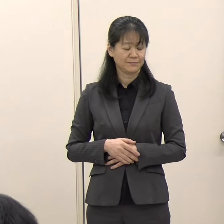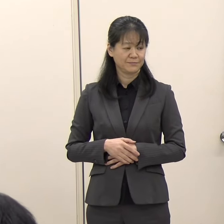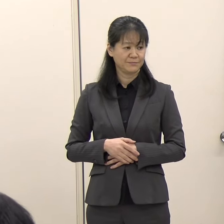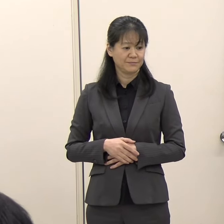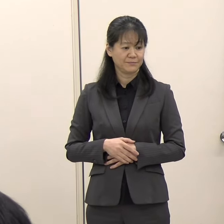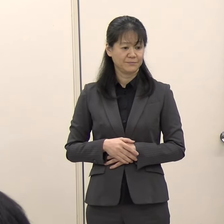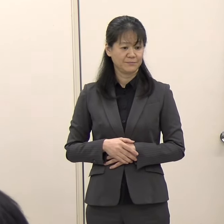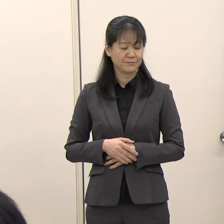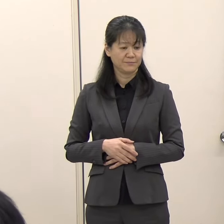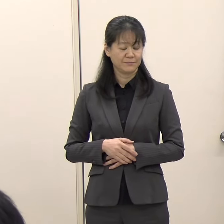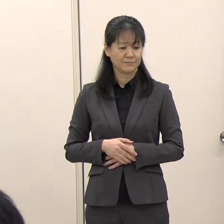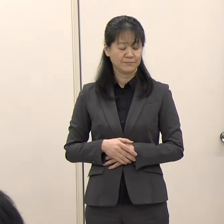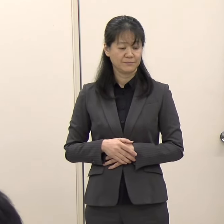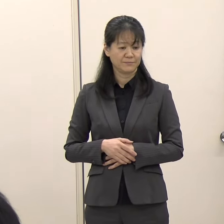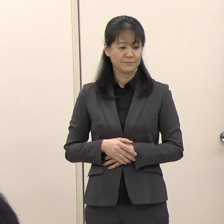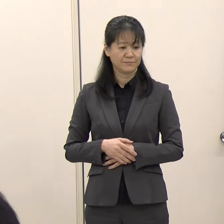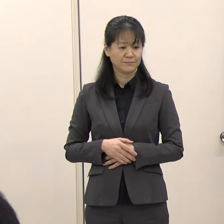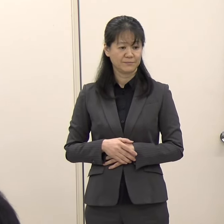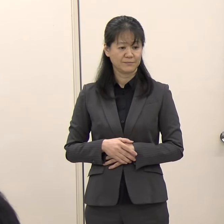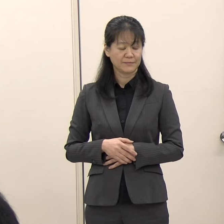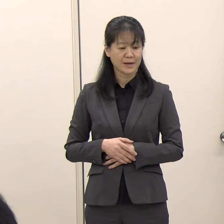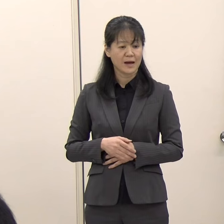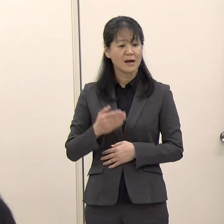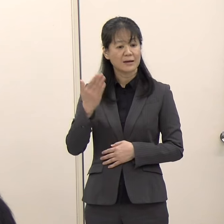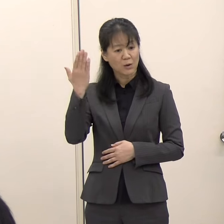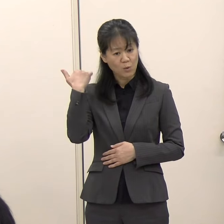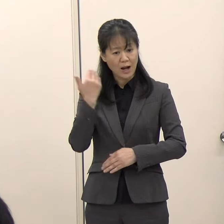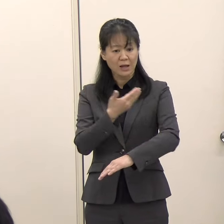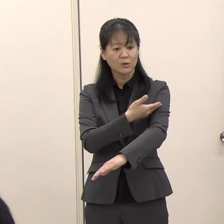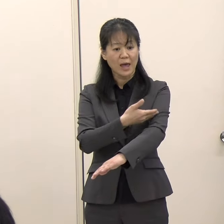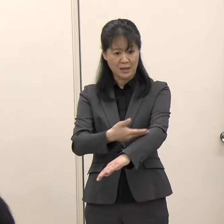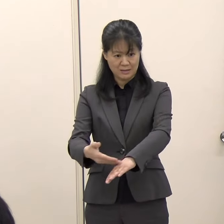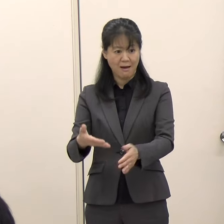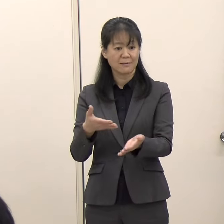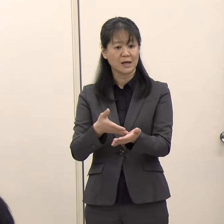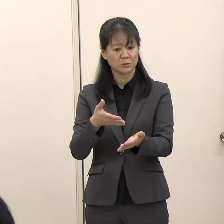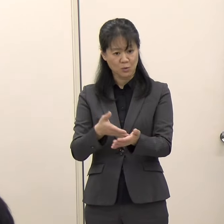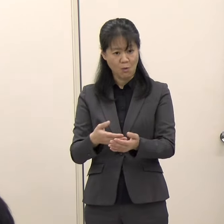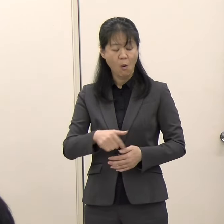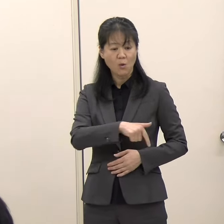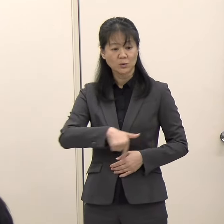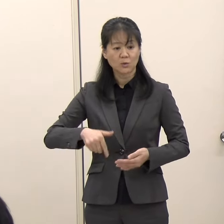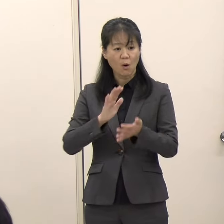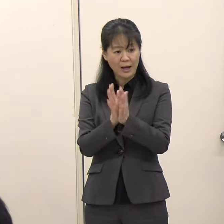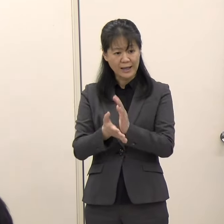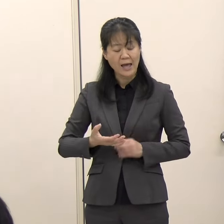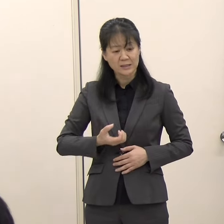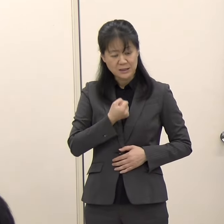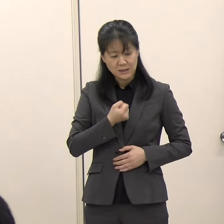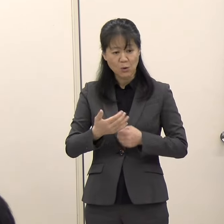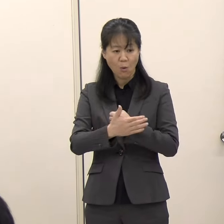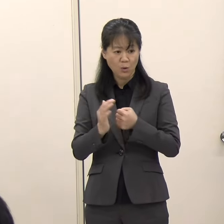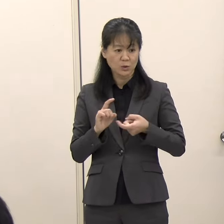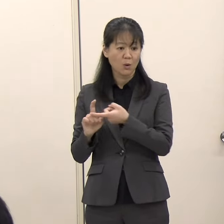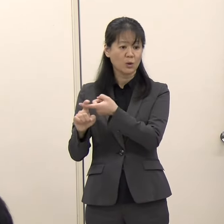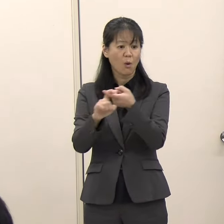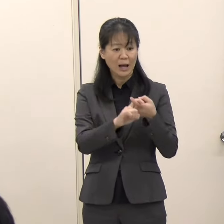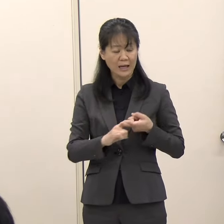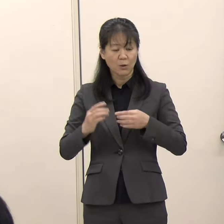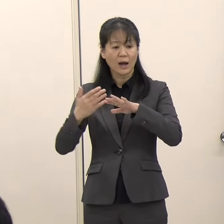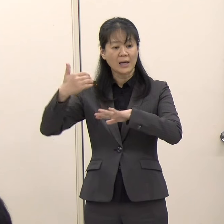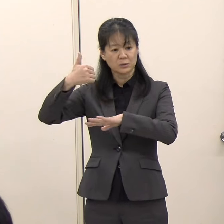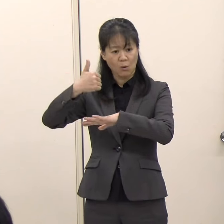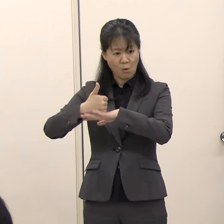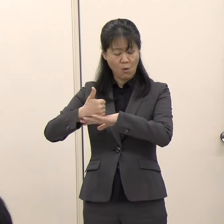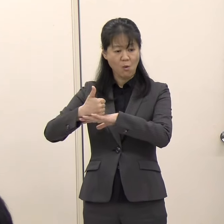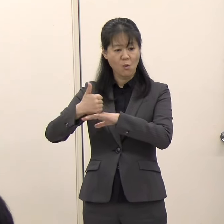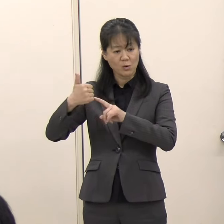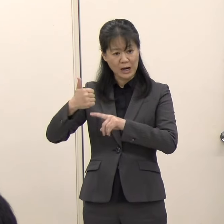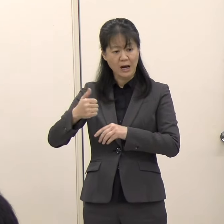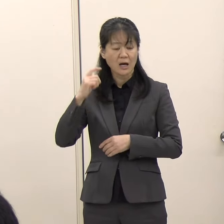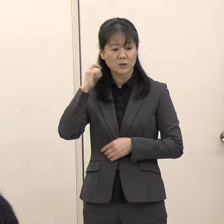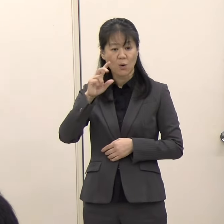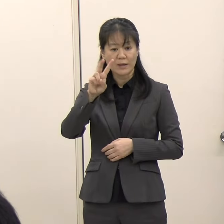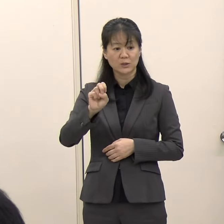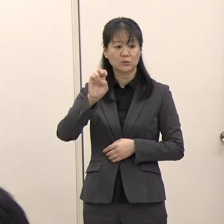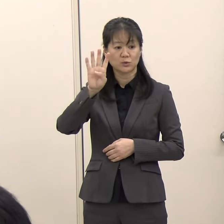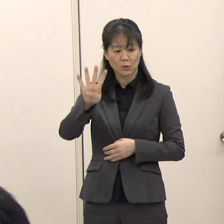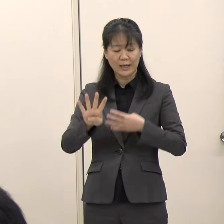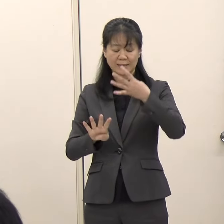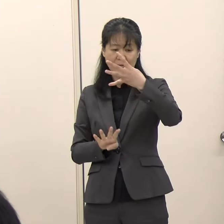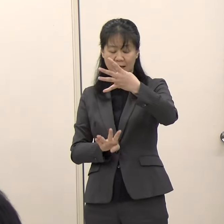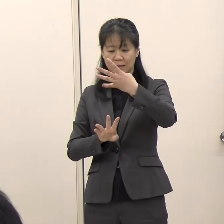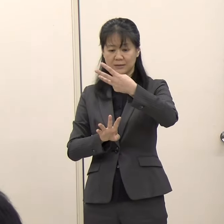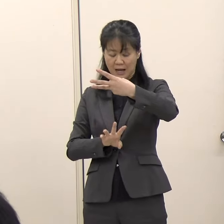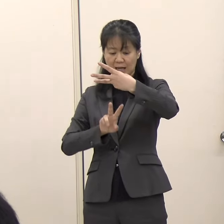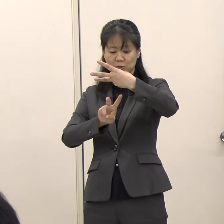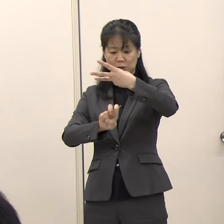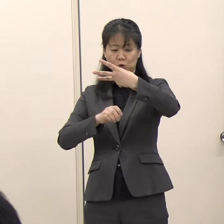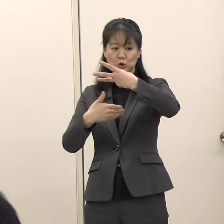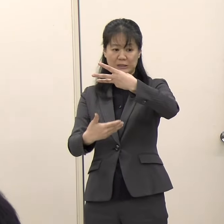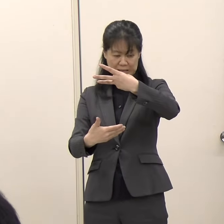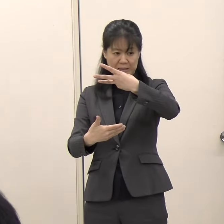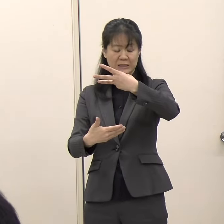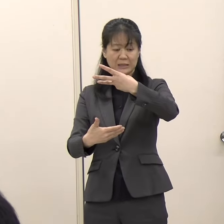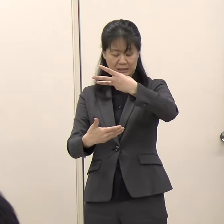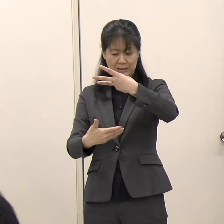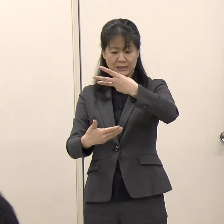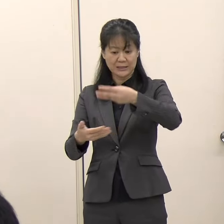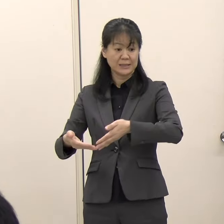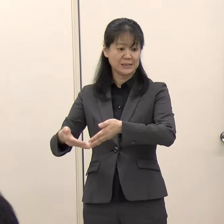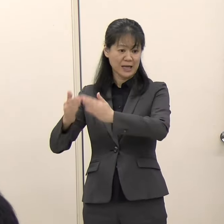過去からの経緯を申しますと、福岡県信用保証協会の会長については、昭和２４年３月２９日に信用保証協会は設立されています。